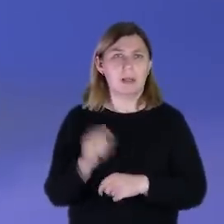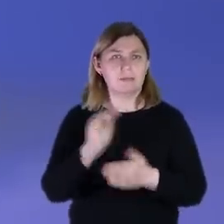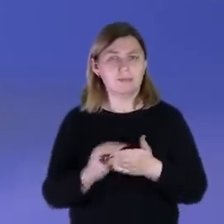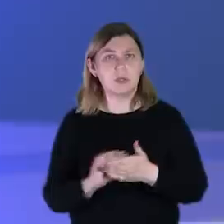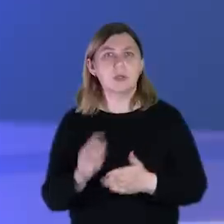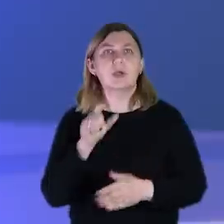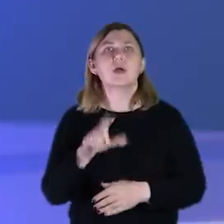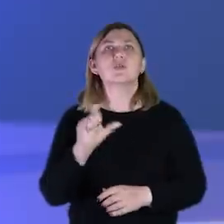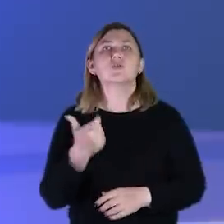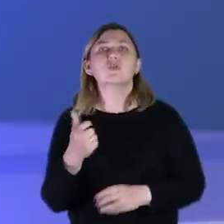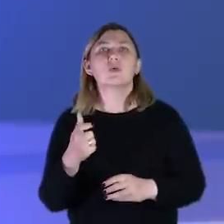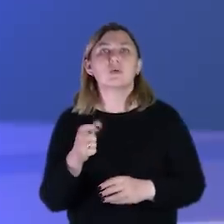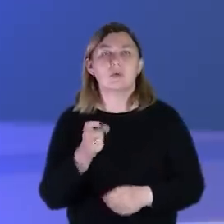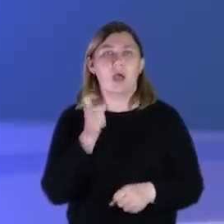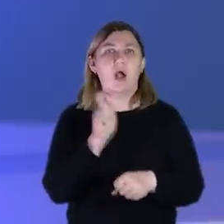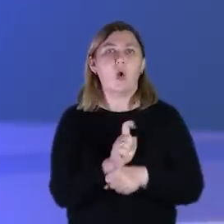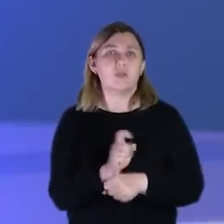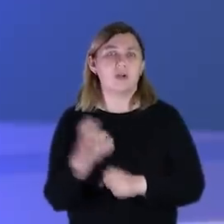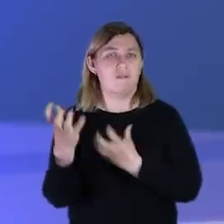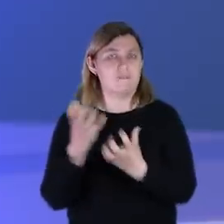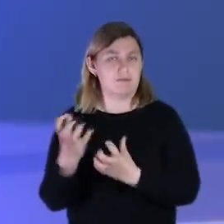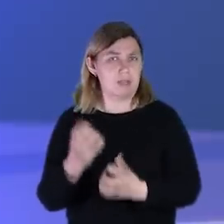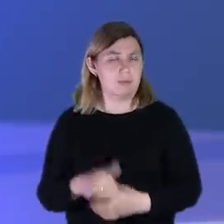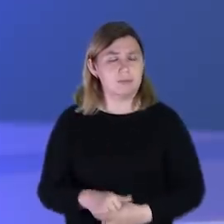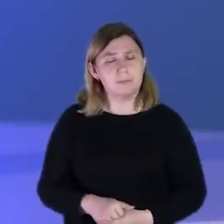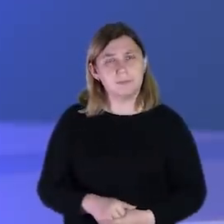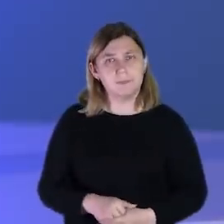ale czym w istocie swojej jest kontrwywiad?